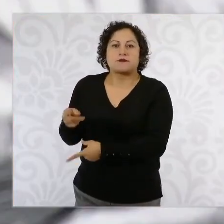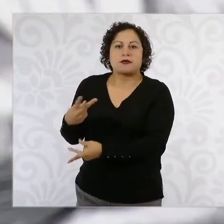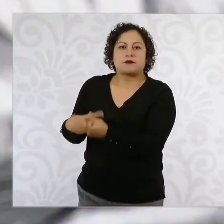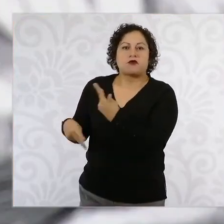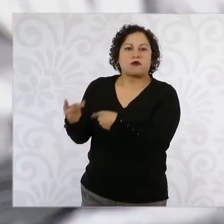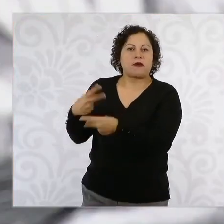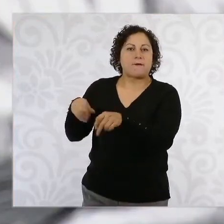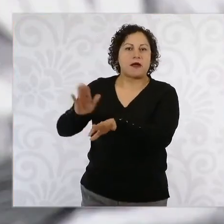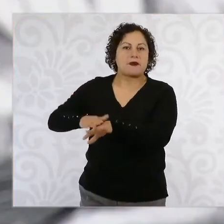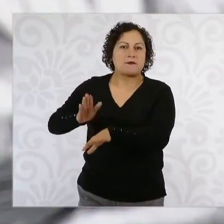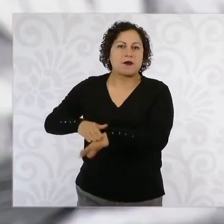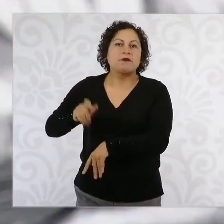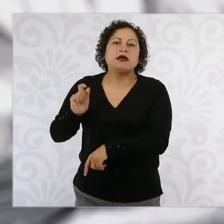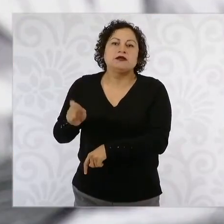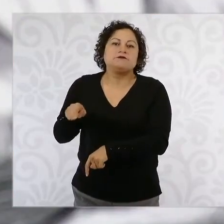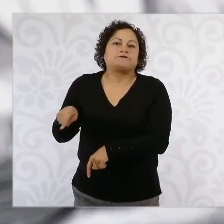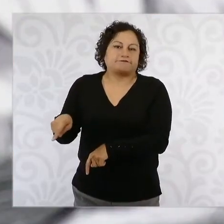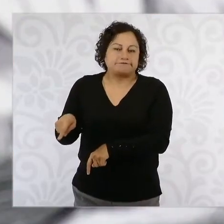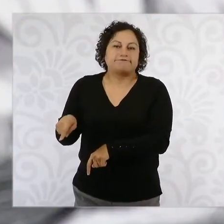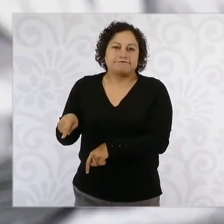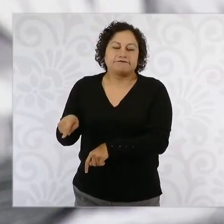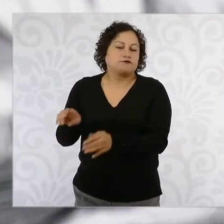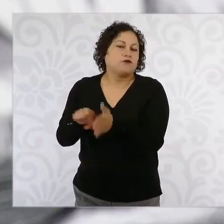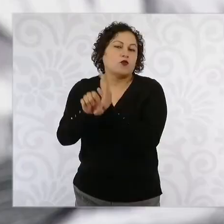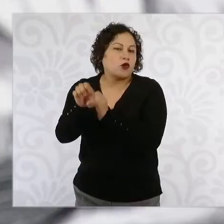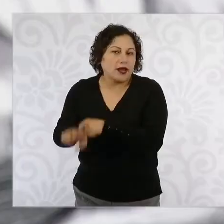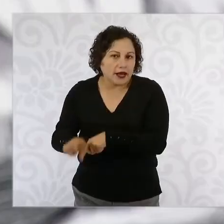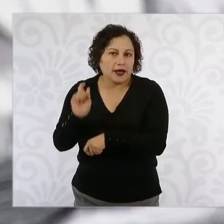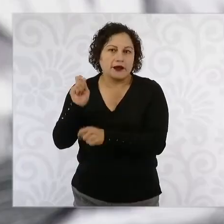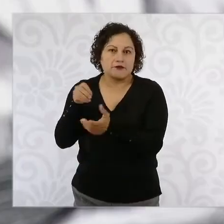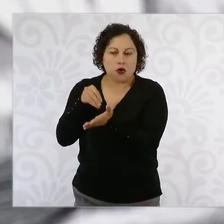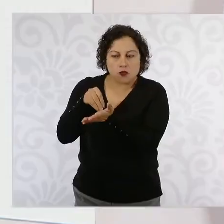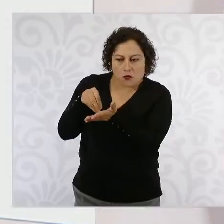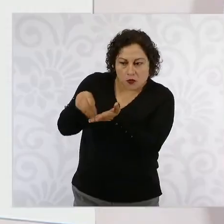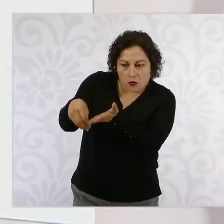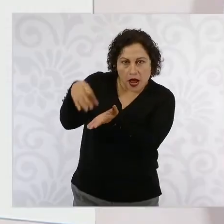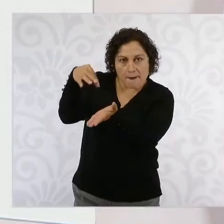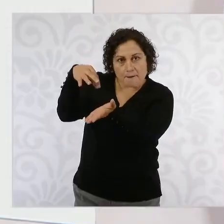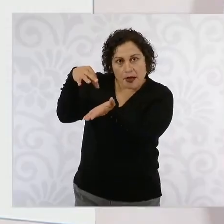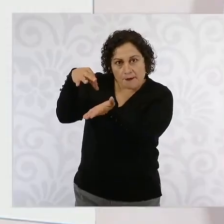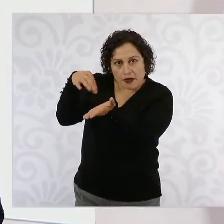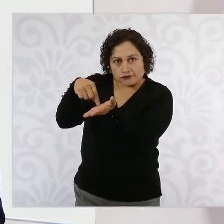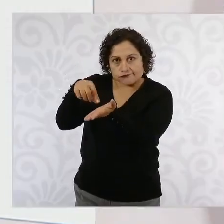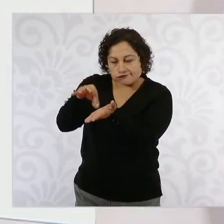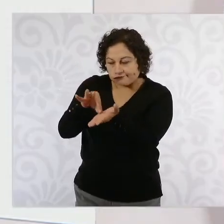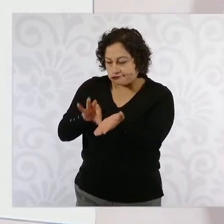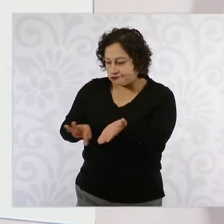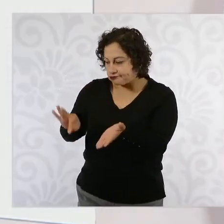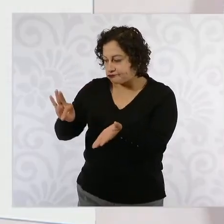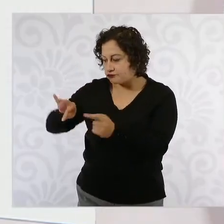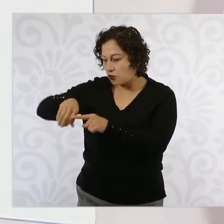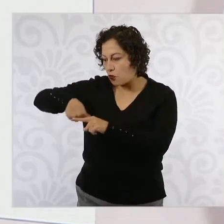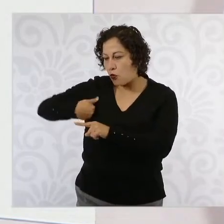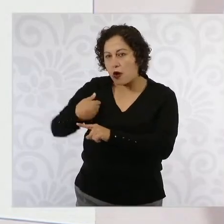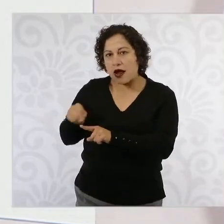decir se guarda una parte del Maíz esa semilla se guarda y se vuelve a sembrar y a utilizar